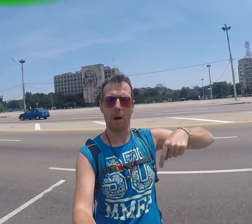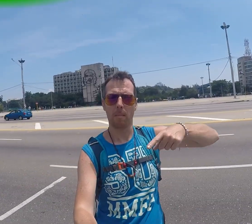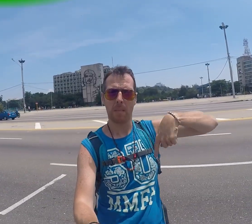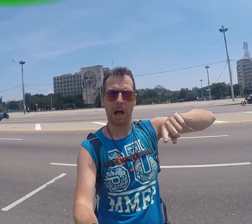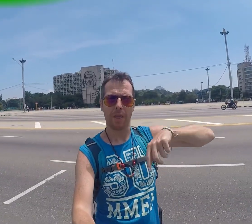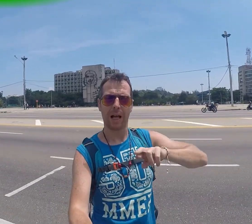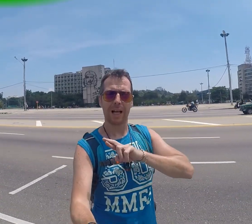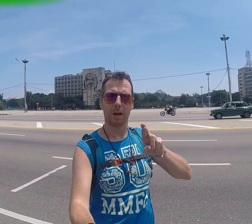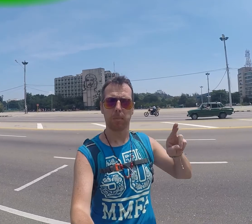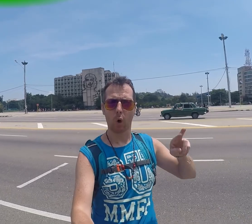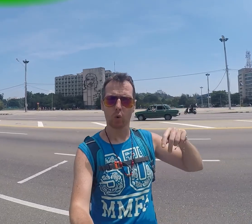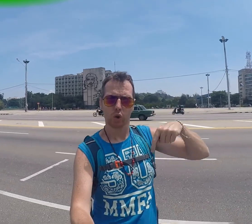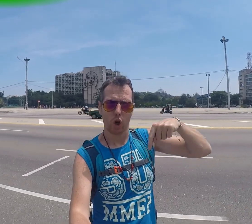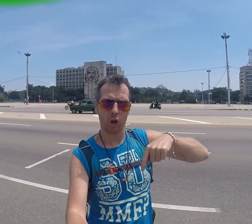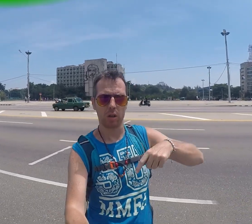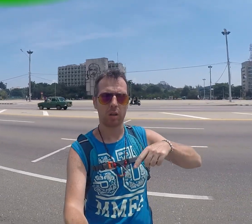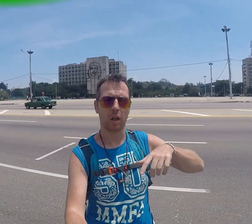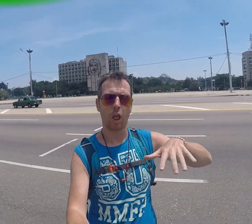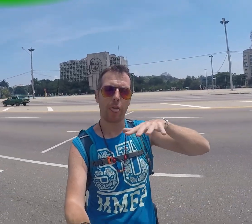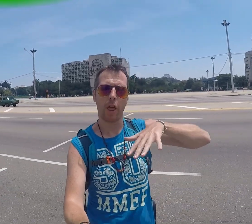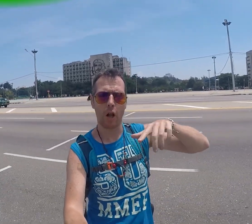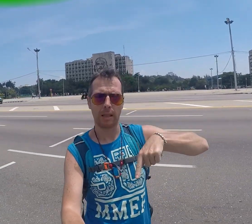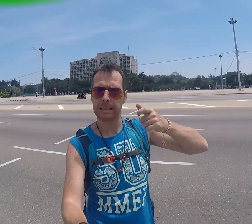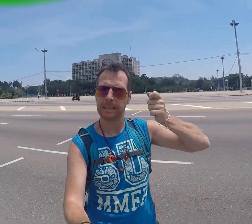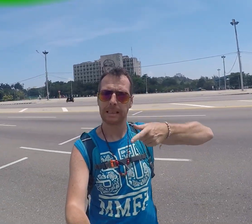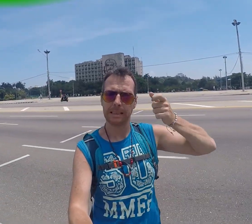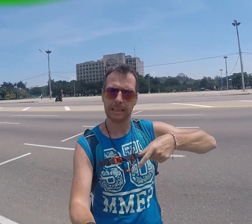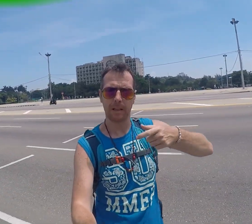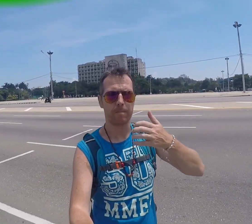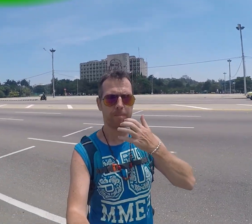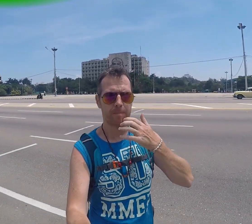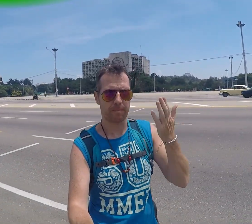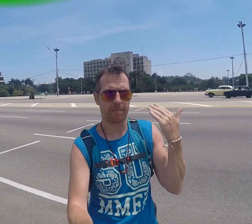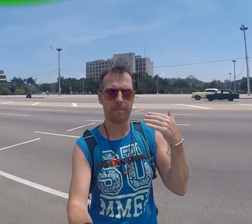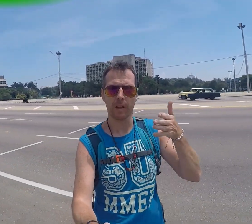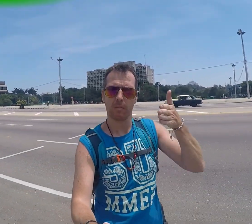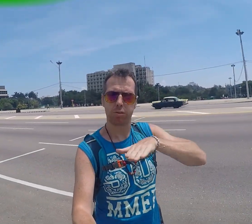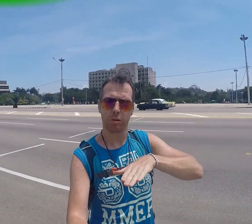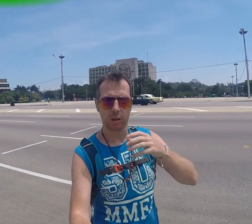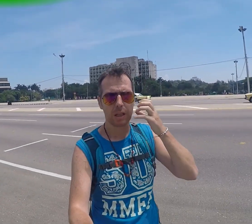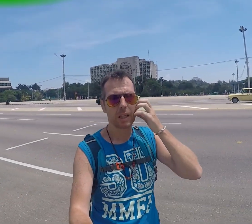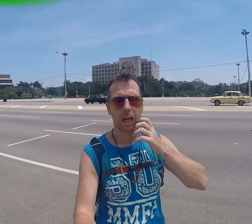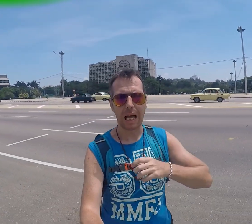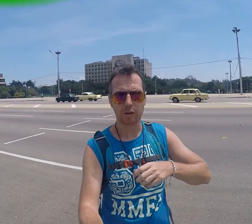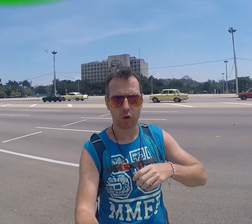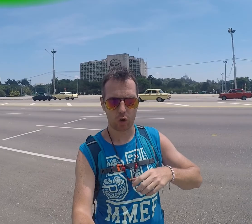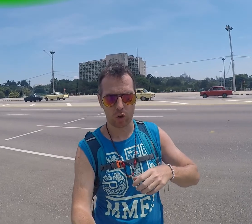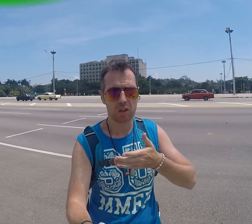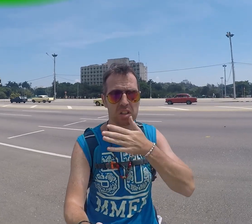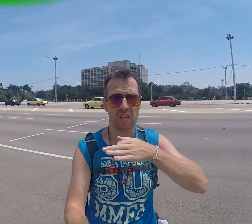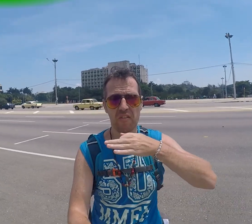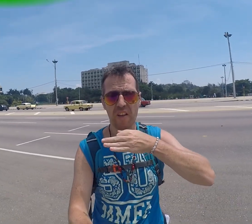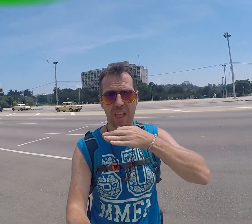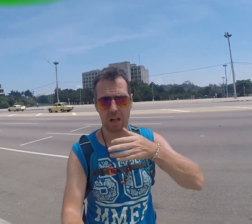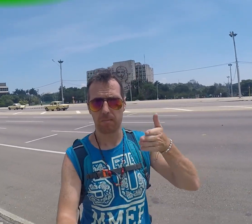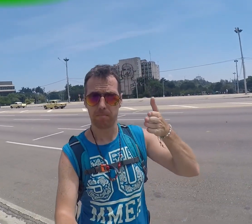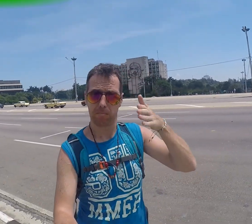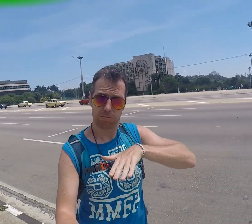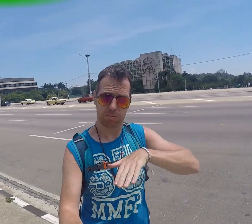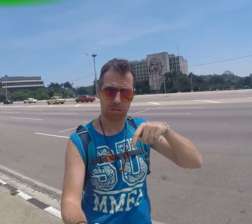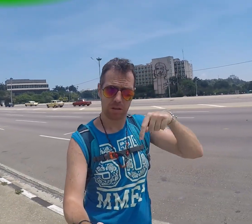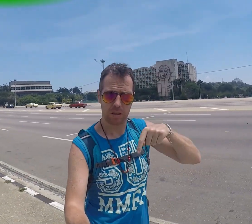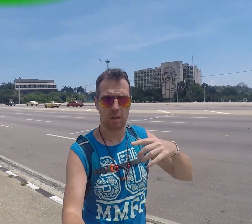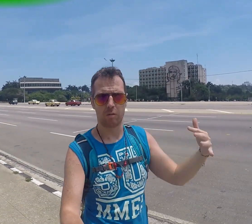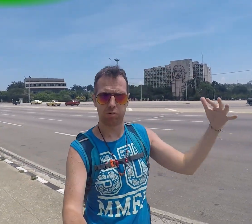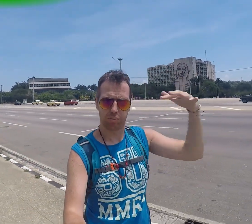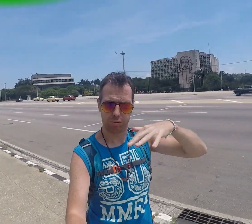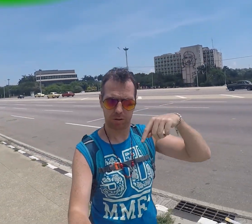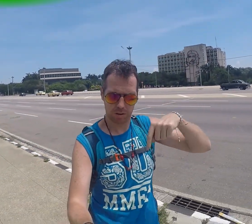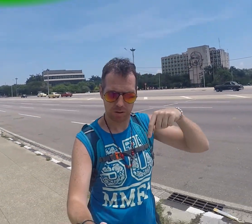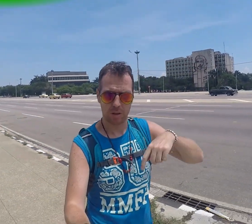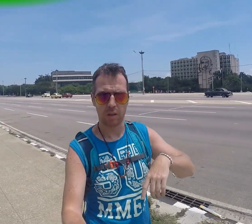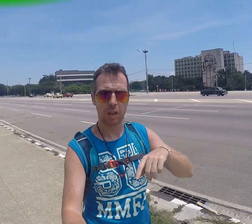Esta Plaza de la Revolución suele acoger varios eventos, por ejemplo la muerte de Fidel acogió mucha gente